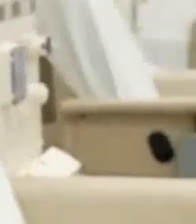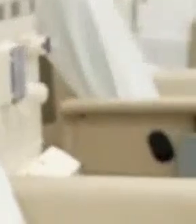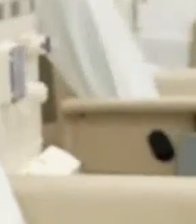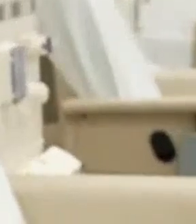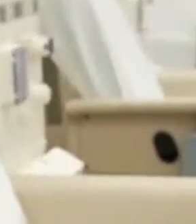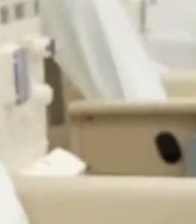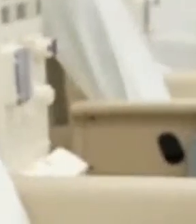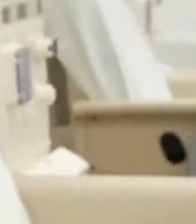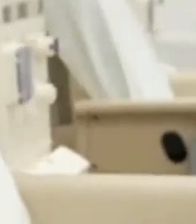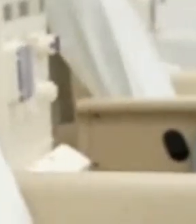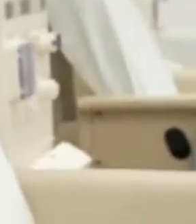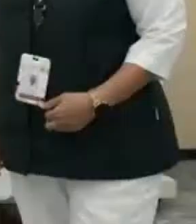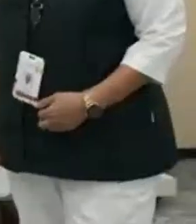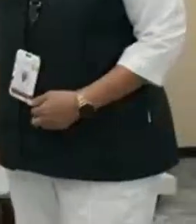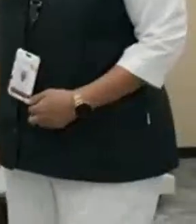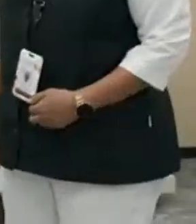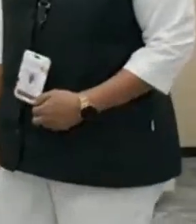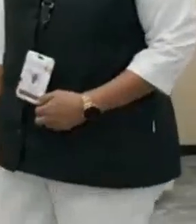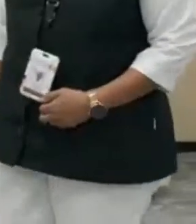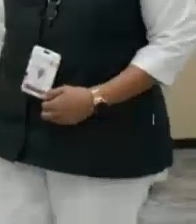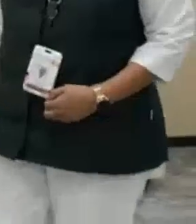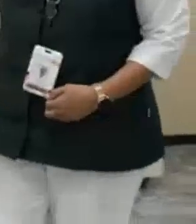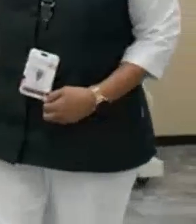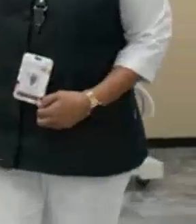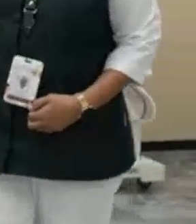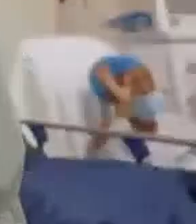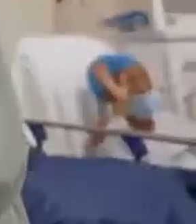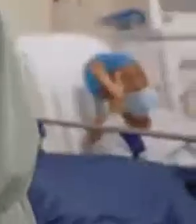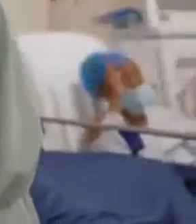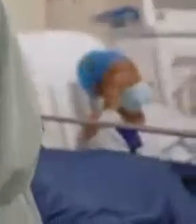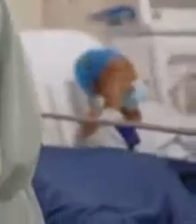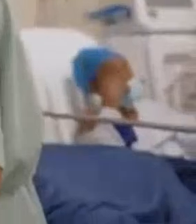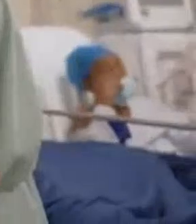de última generación y asegurar el personal de salud necesario para brindar una atención